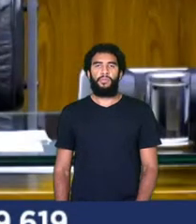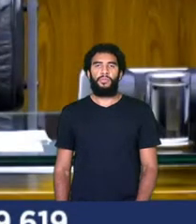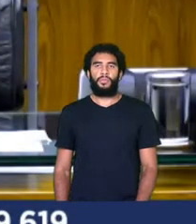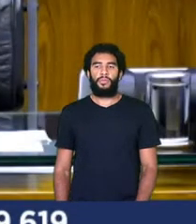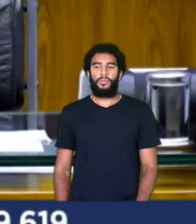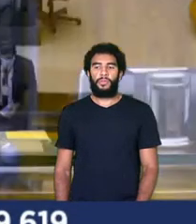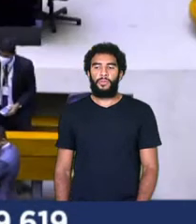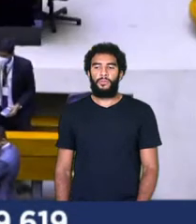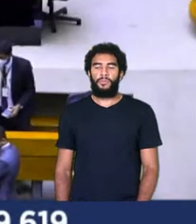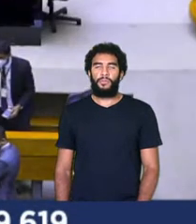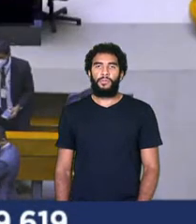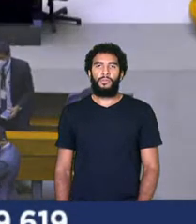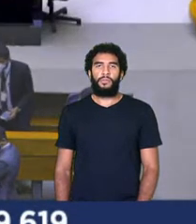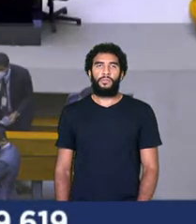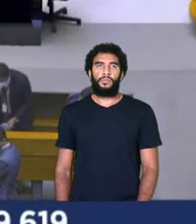MUITO NECESSÁRIO QUE NÓS